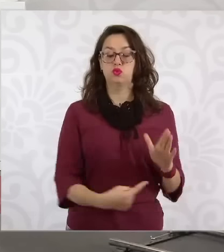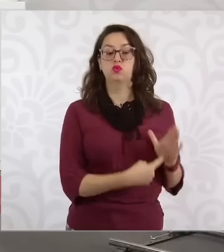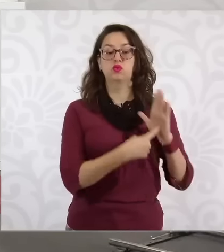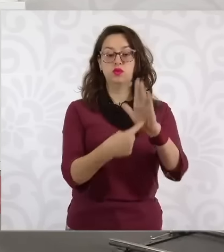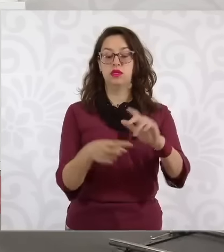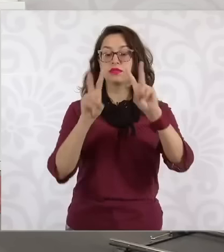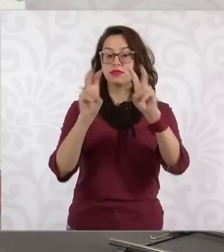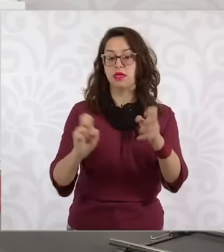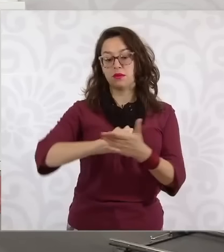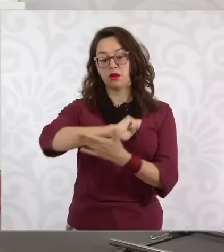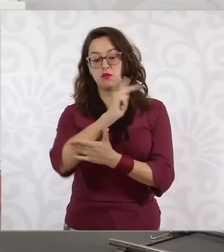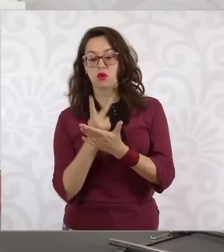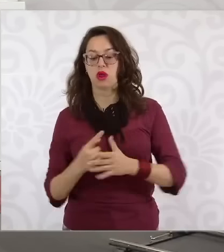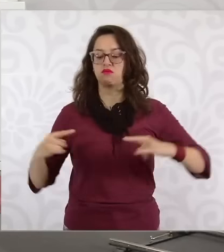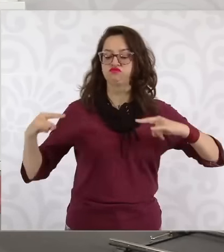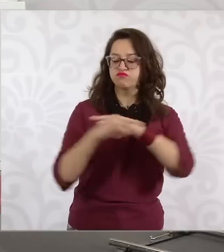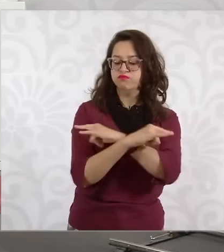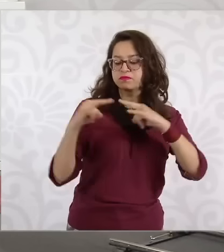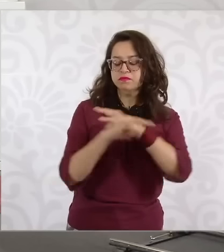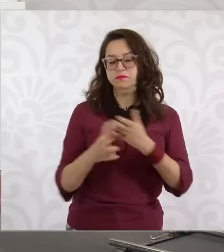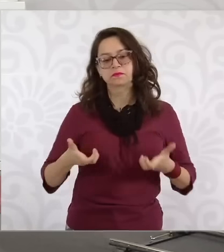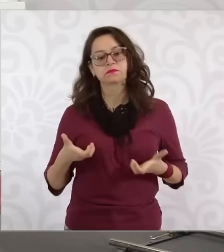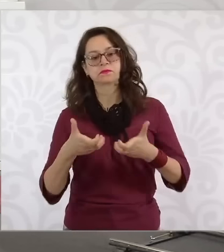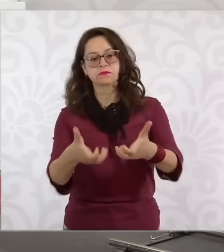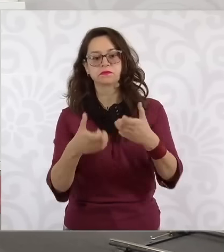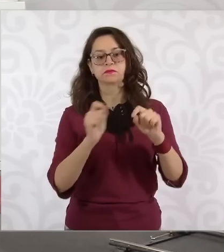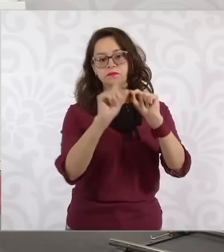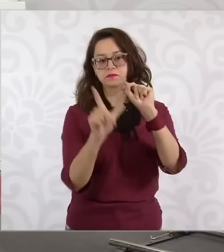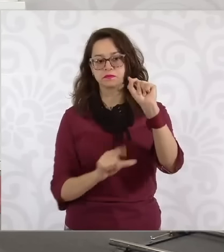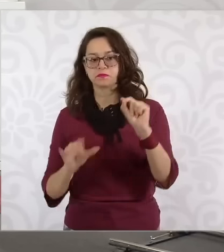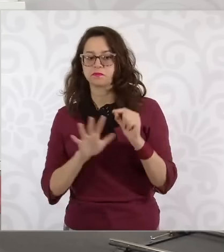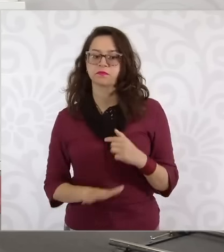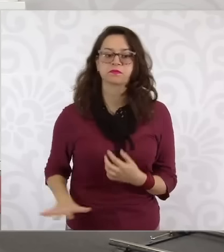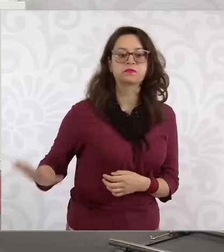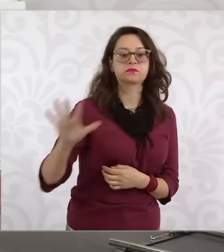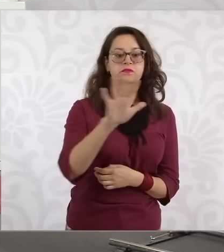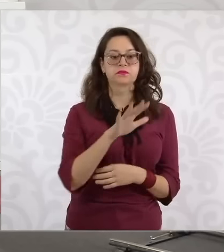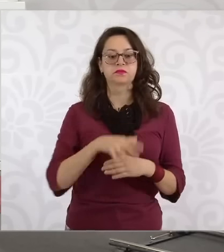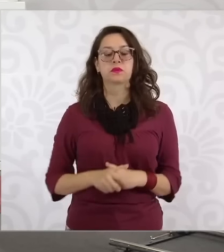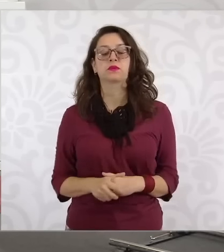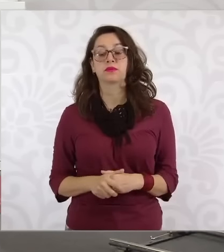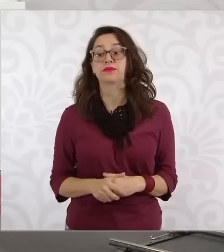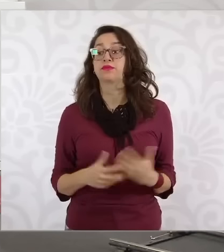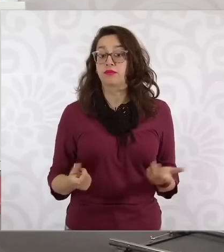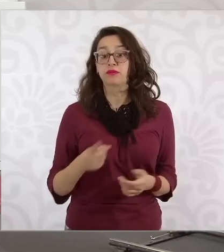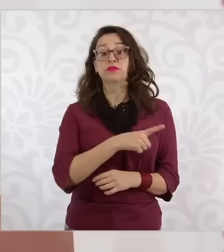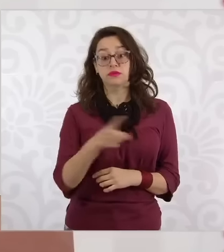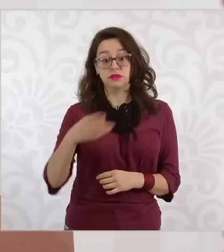de autopistas, de carreteras. Como saben, eh pues este programa es muy importante porque no